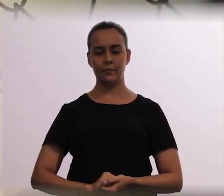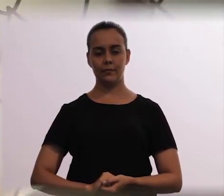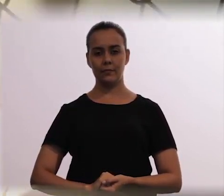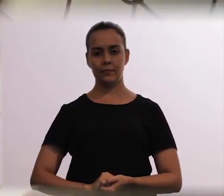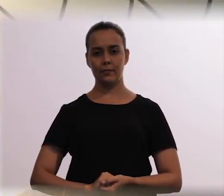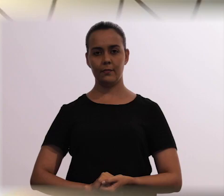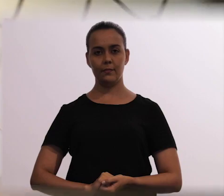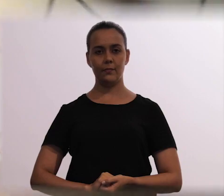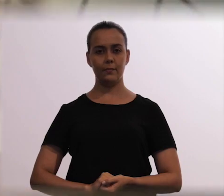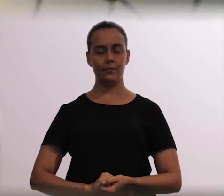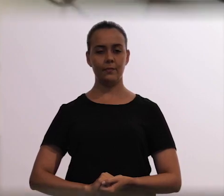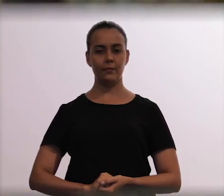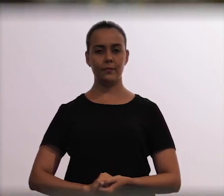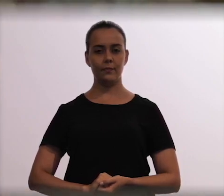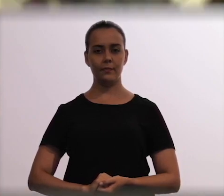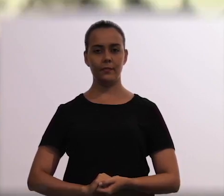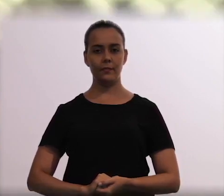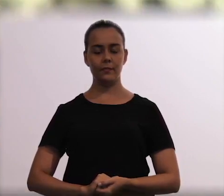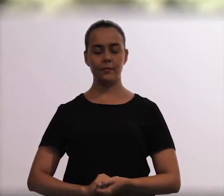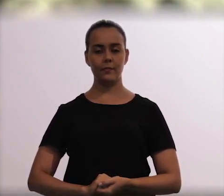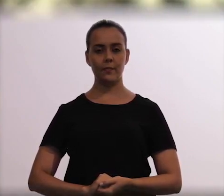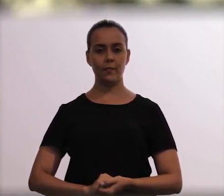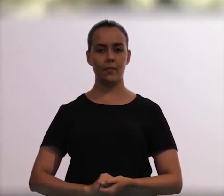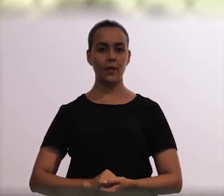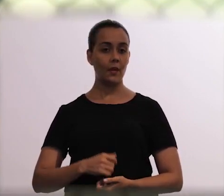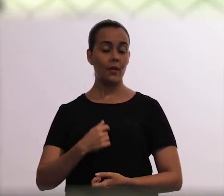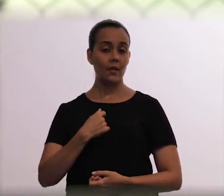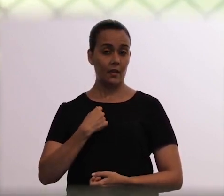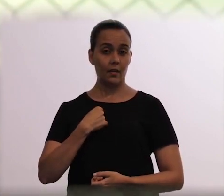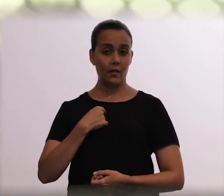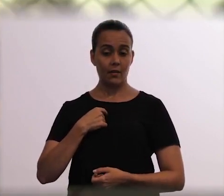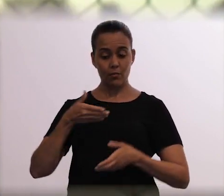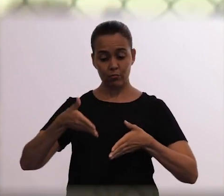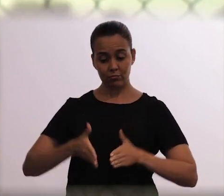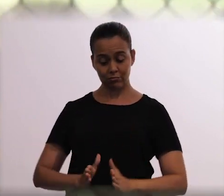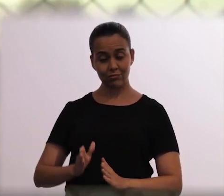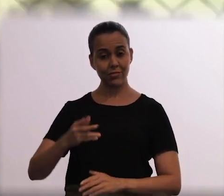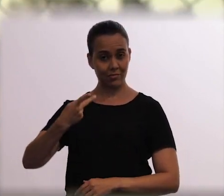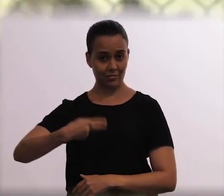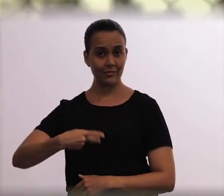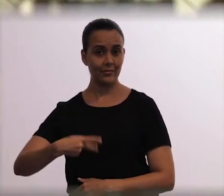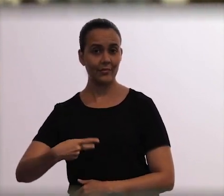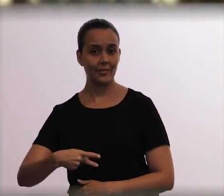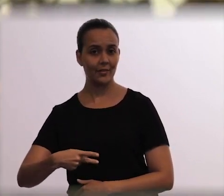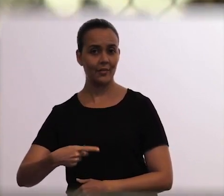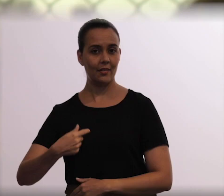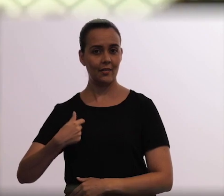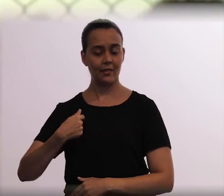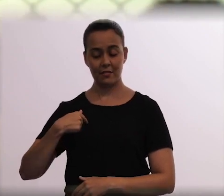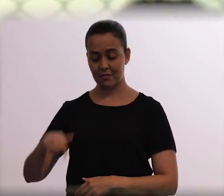Como eu sou cria dessa região aqui, eu sou cria de um bairro